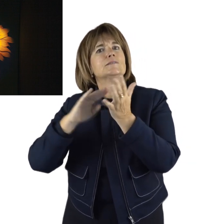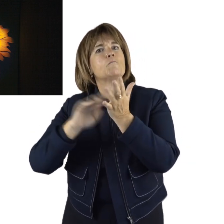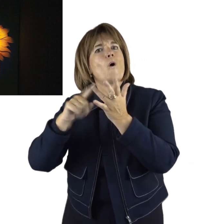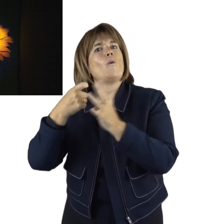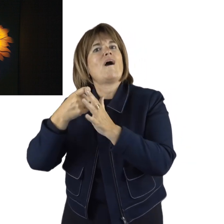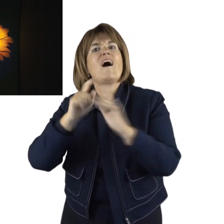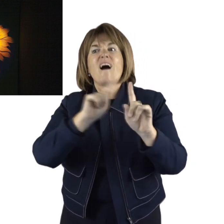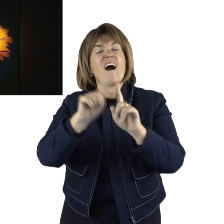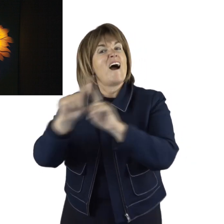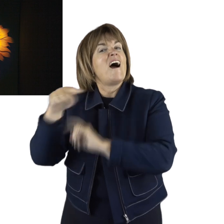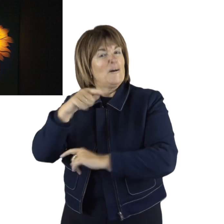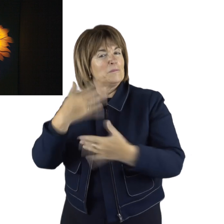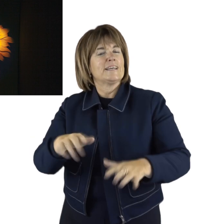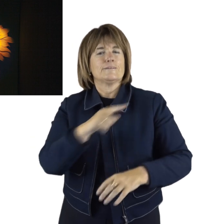ewydd o'r enw …the rest is smoke.